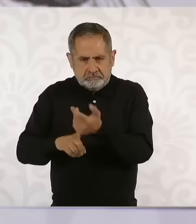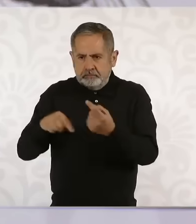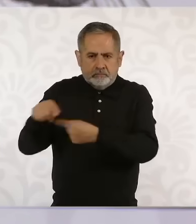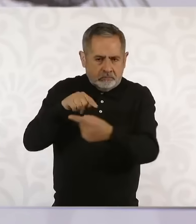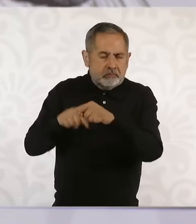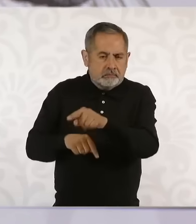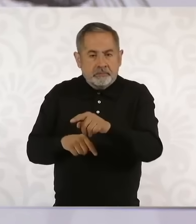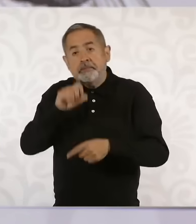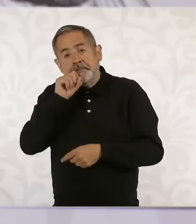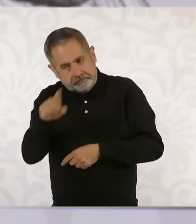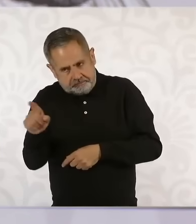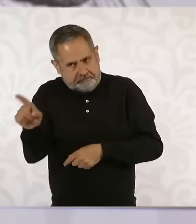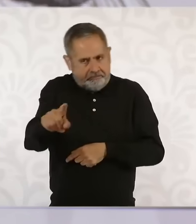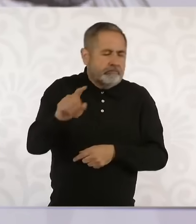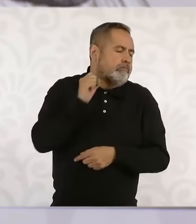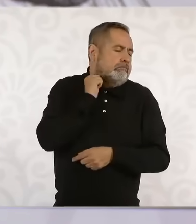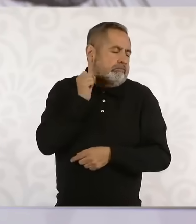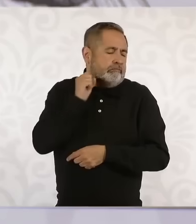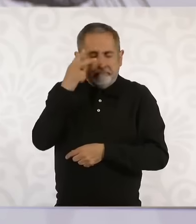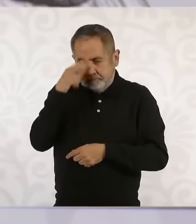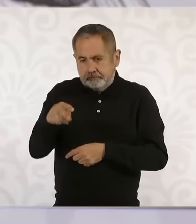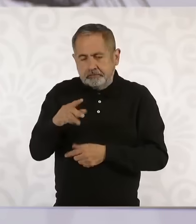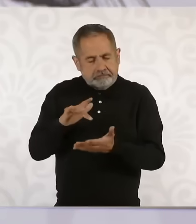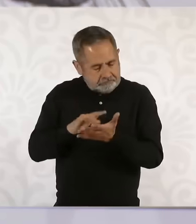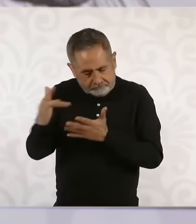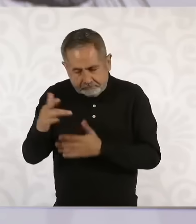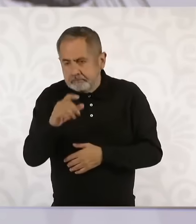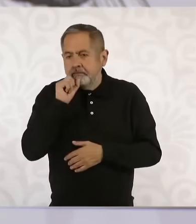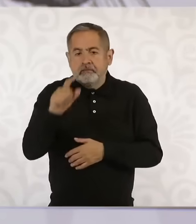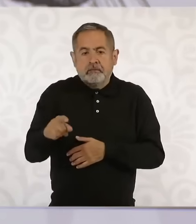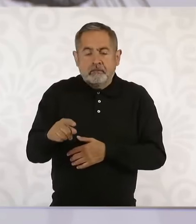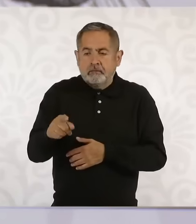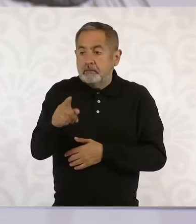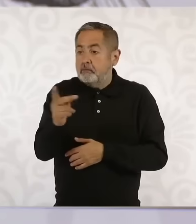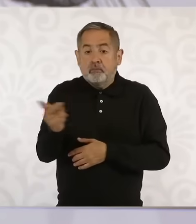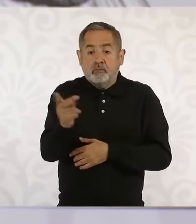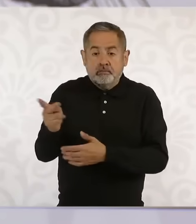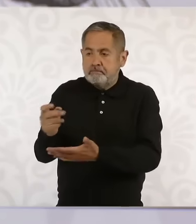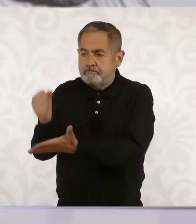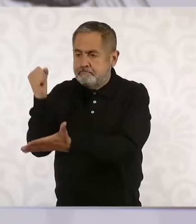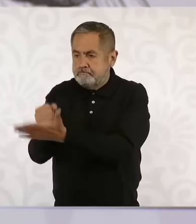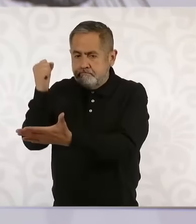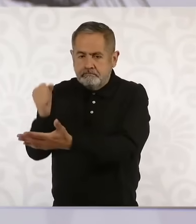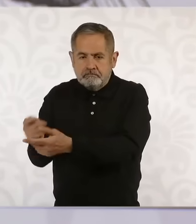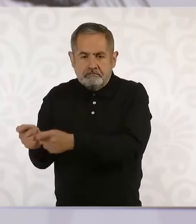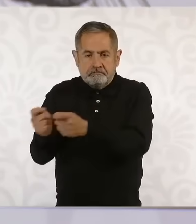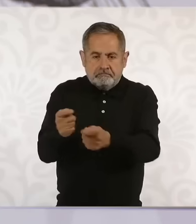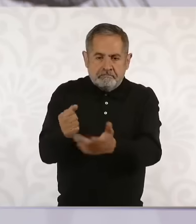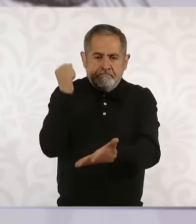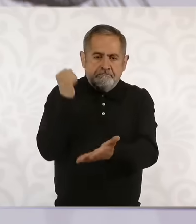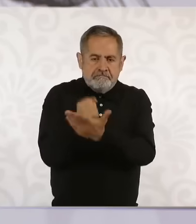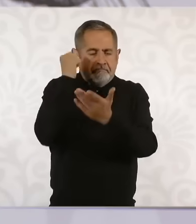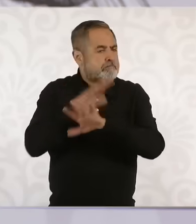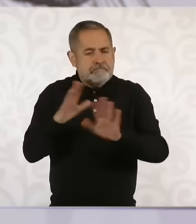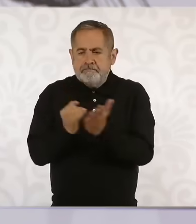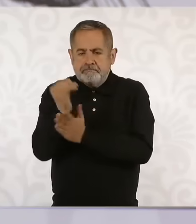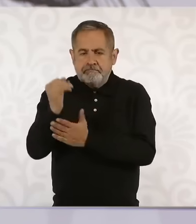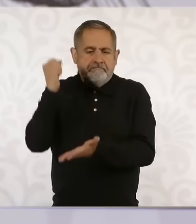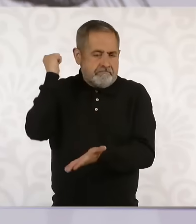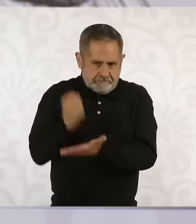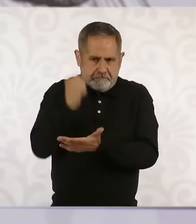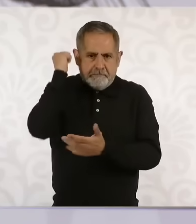caso del Senado de la República agradecer la aprobación de la ley para también los legisladores